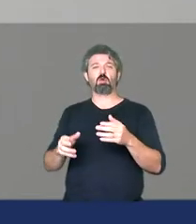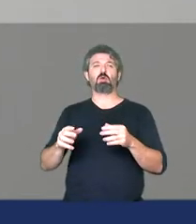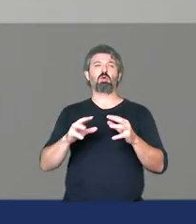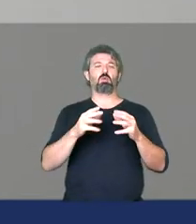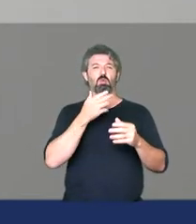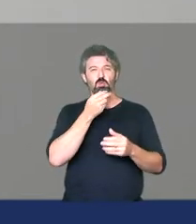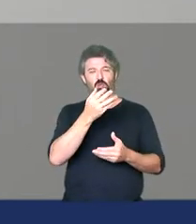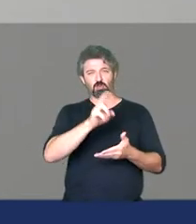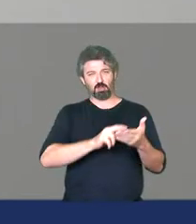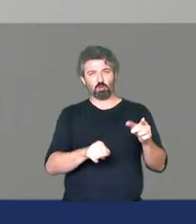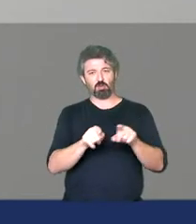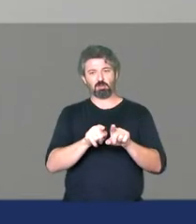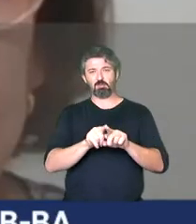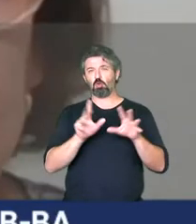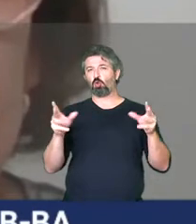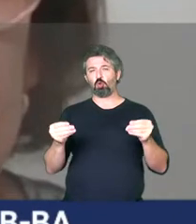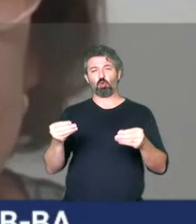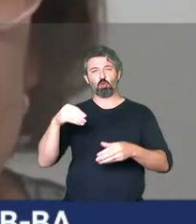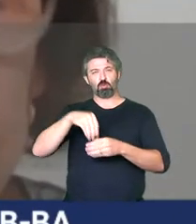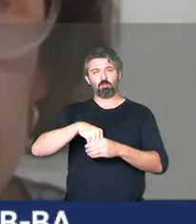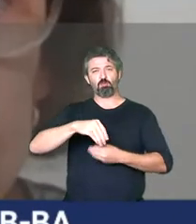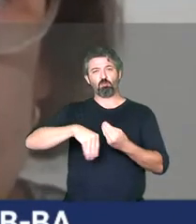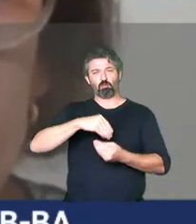DEPUTADA JANDIRA FEGHALI, GRANDES RELATORA A TODOS QUE FORAM INTEGRADOS ESSE PROCESSO